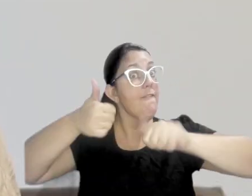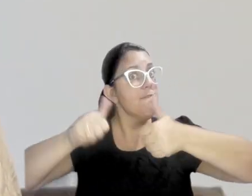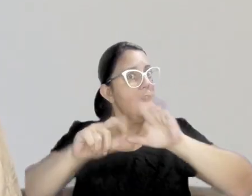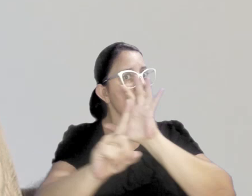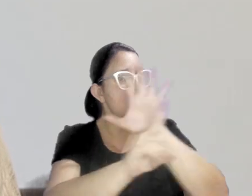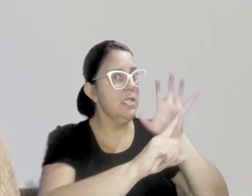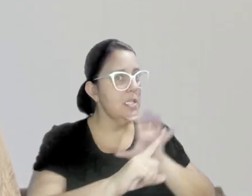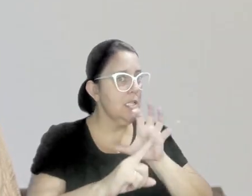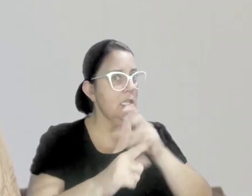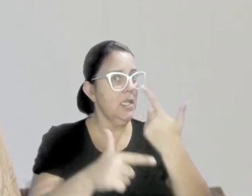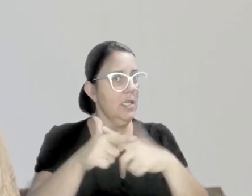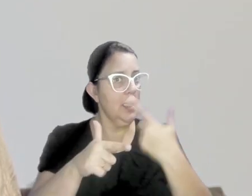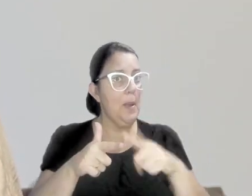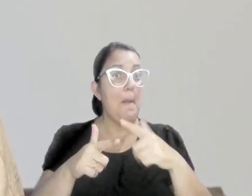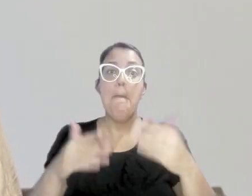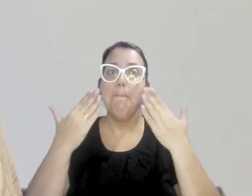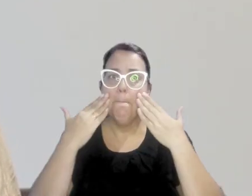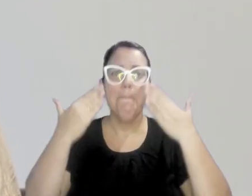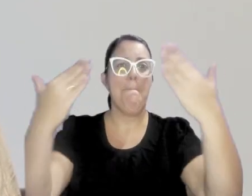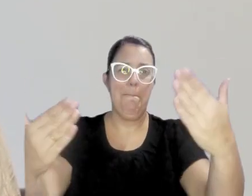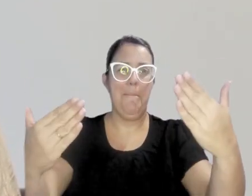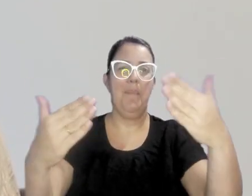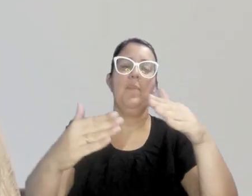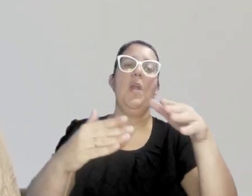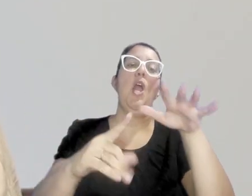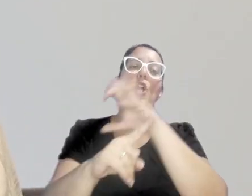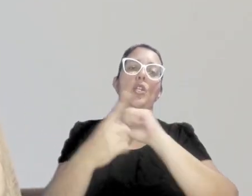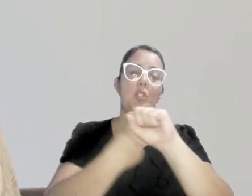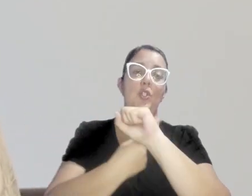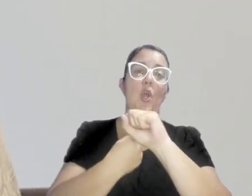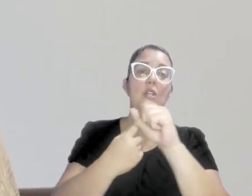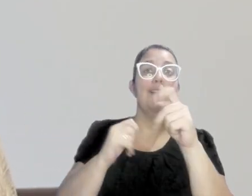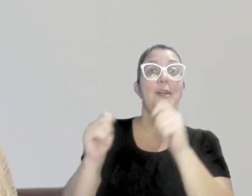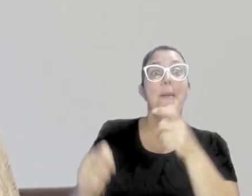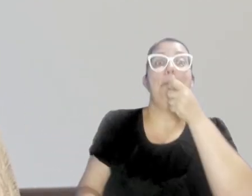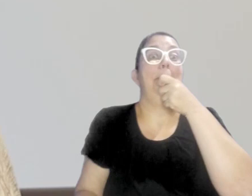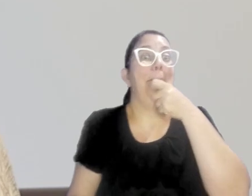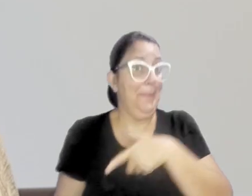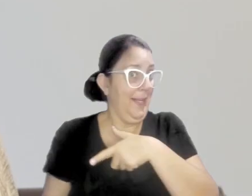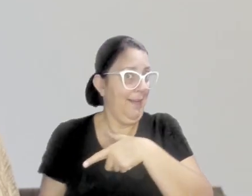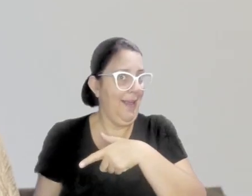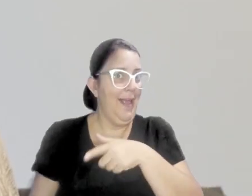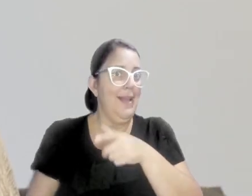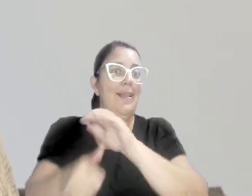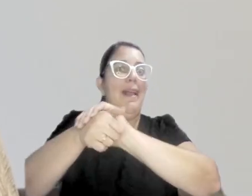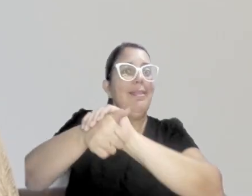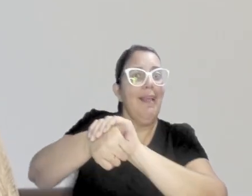Mas a linha de frente mesmo é a do meio socioeconômico. A gente costuma brincar que golfinho não reclama, não fala,